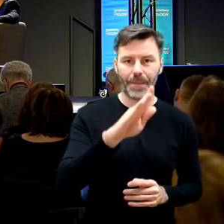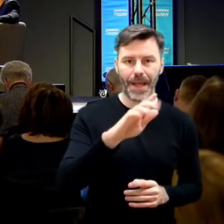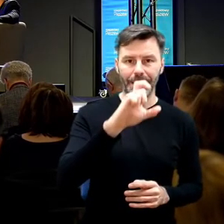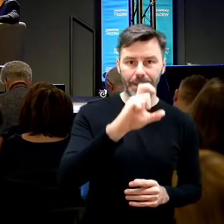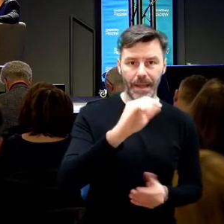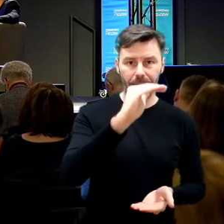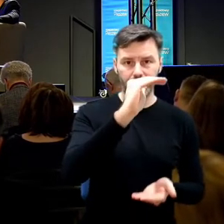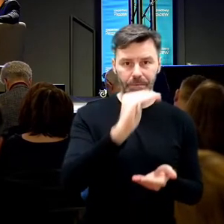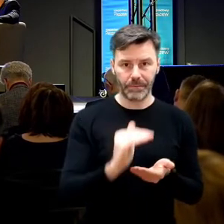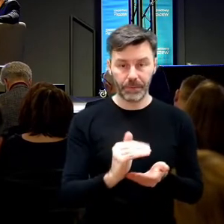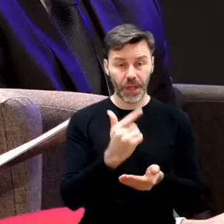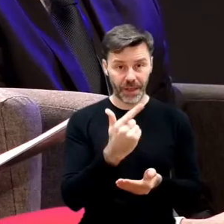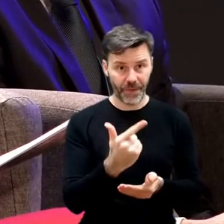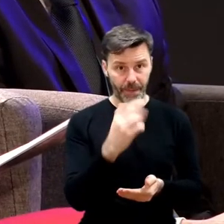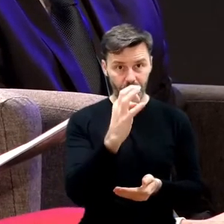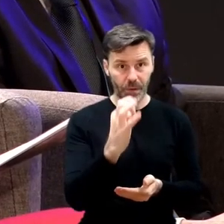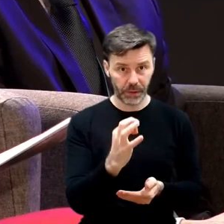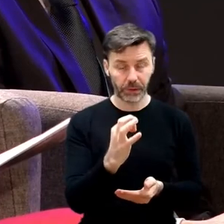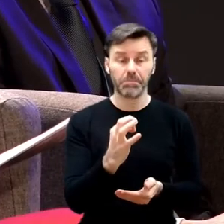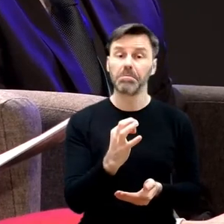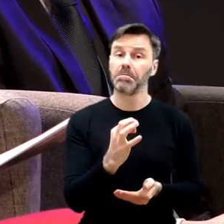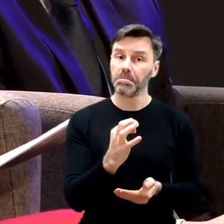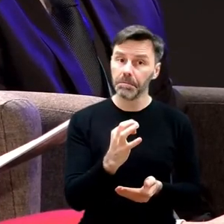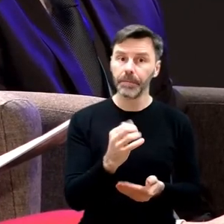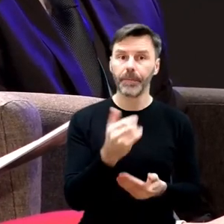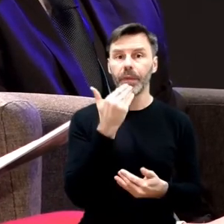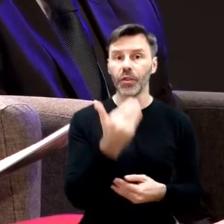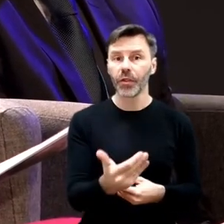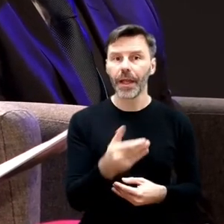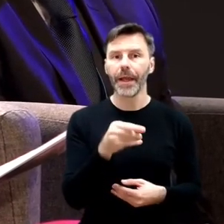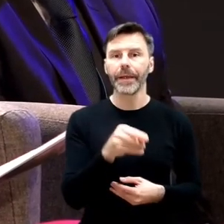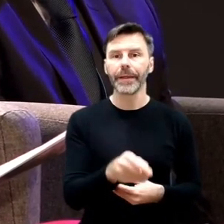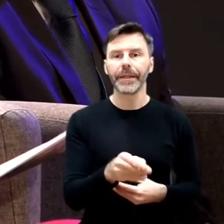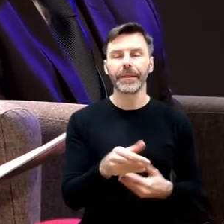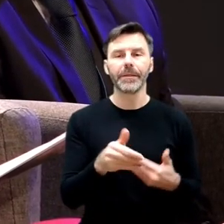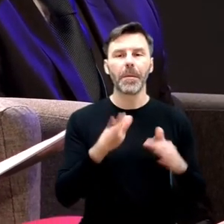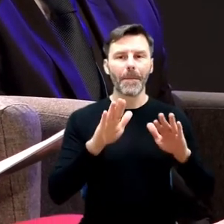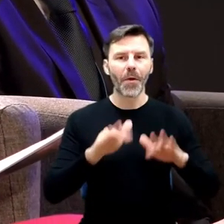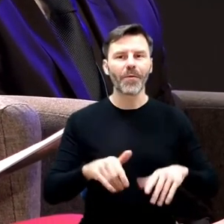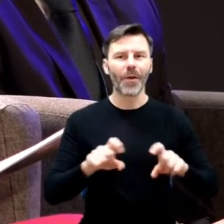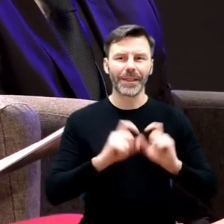ono de facto pozwoli niemalże w całości osiągnąć ten sam cel.